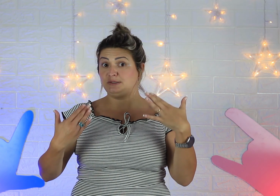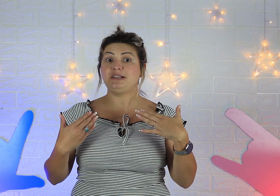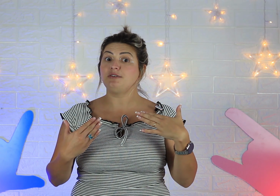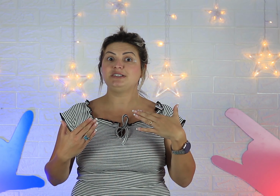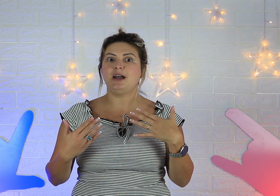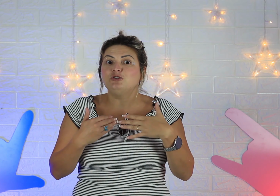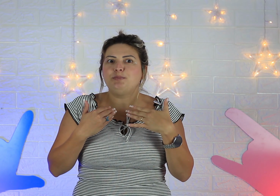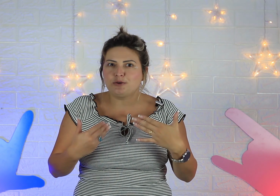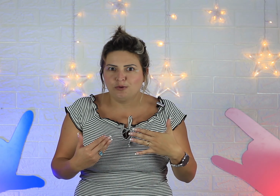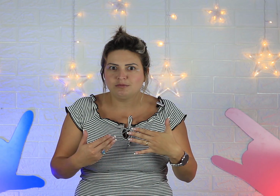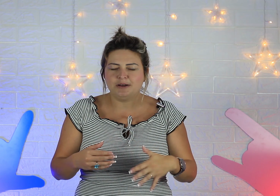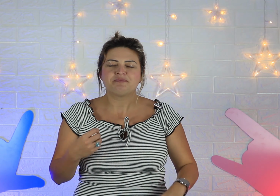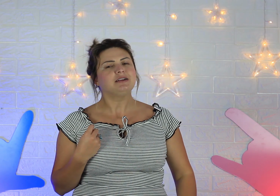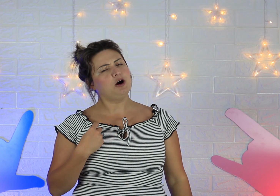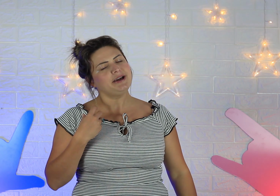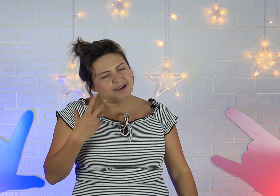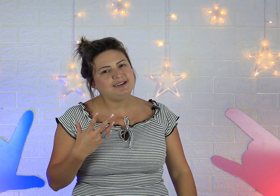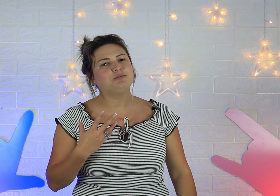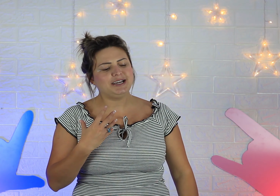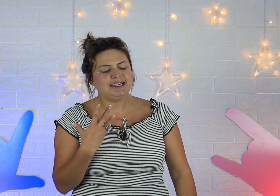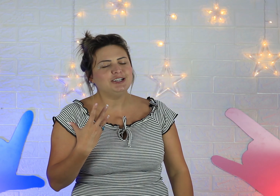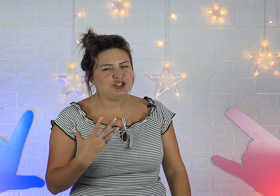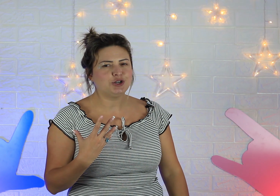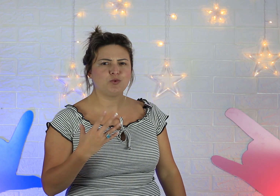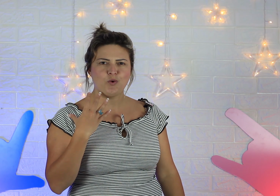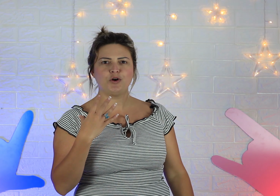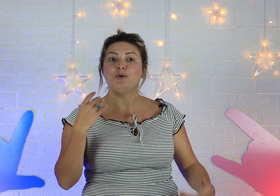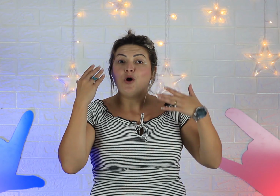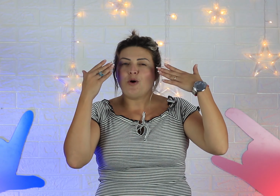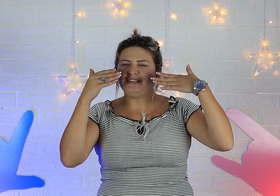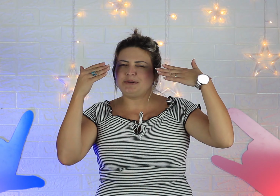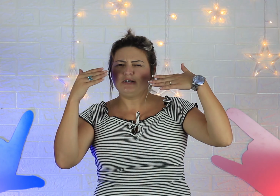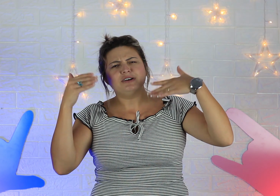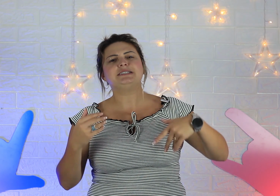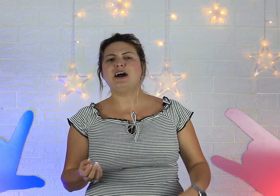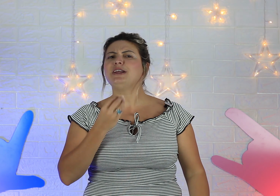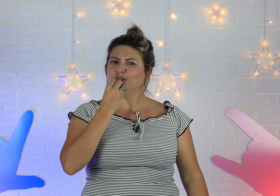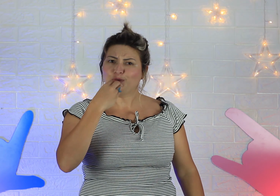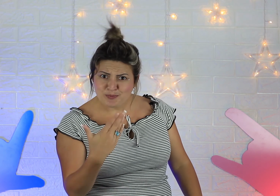faz uma expressão facial de pergunta dá uma empinadinha com corpo a expressão facial né